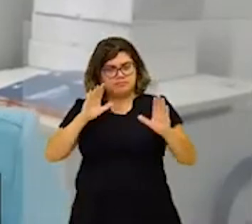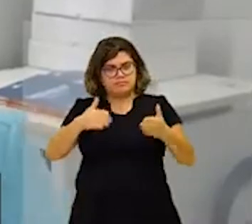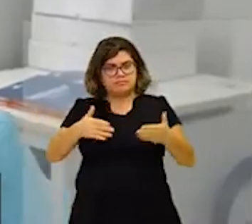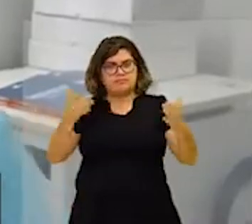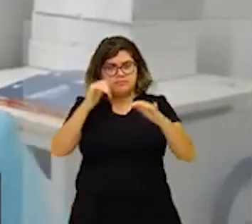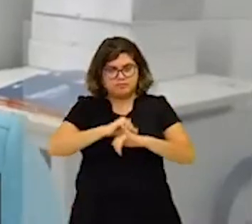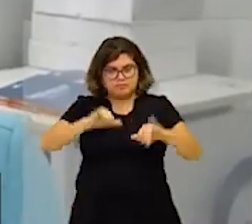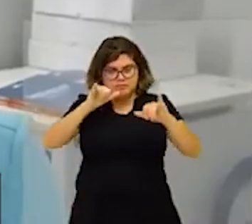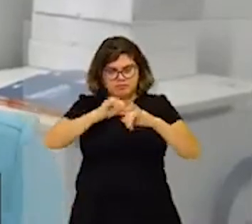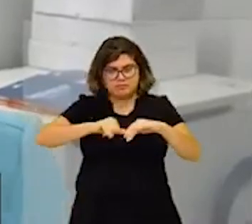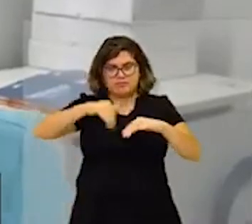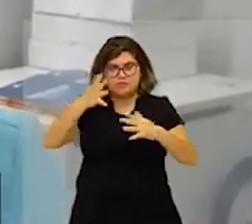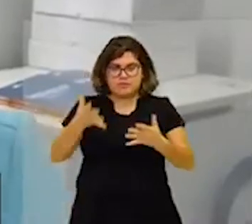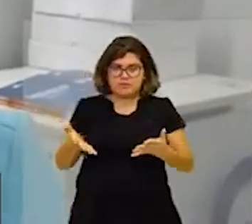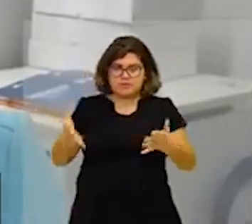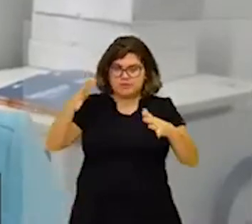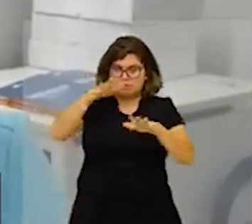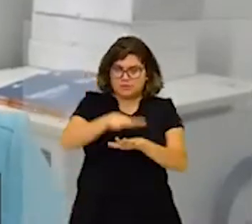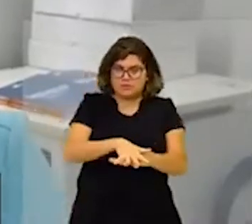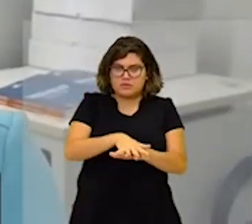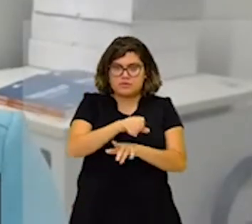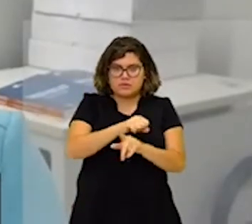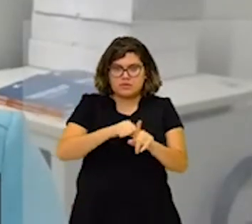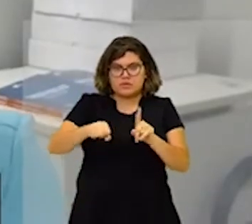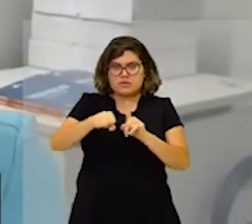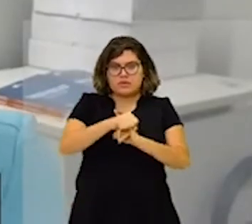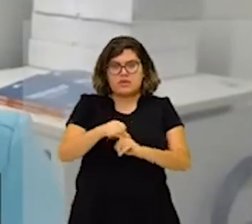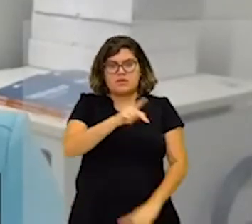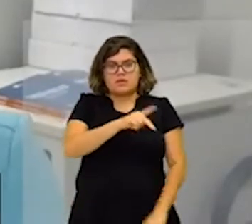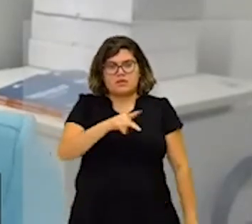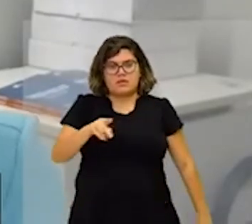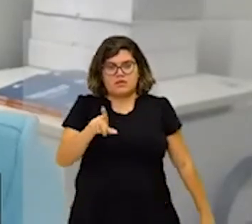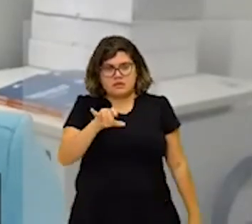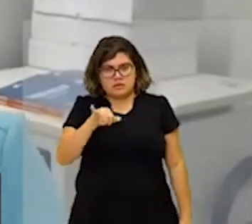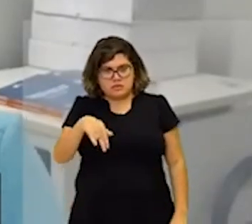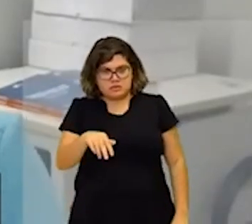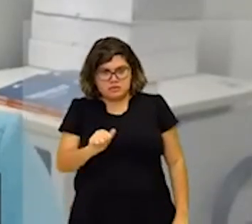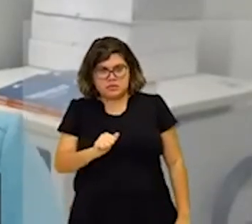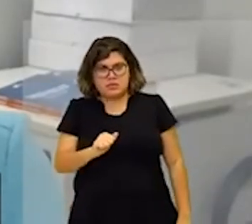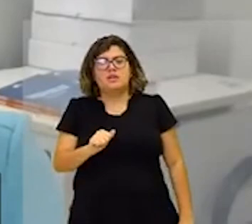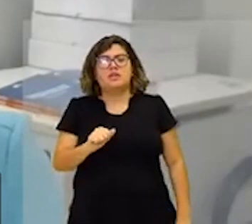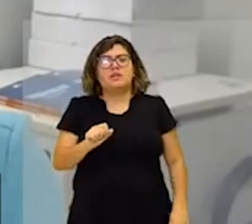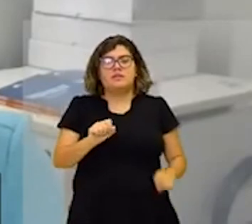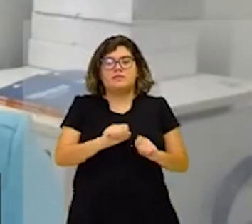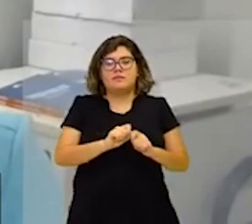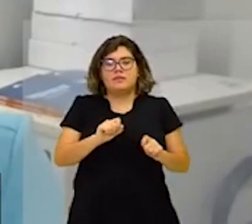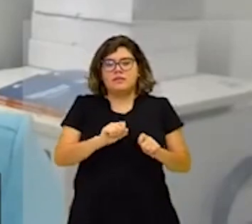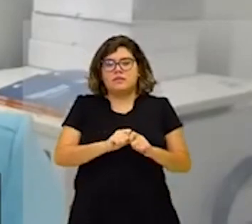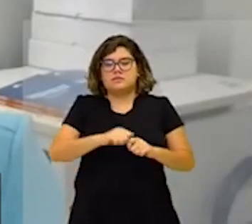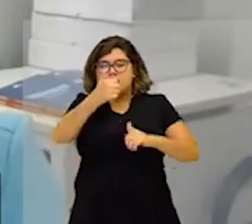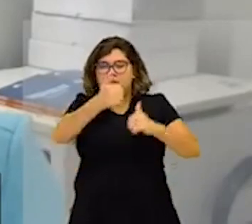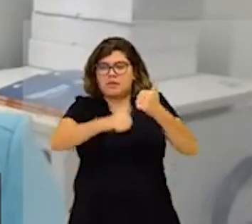uma maior inclusão social a professora Luciana Nepomuceno fez um uma análise mais Geral do